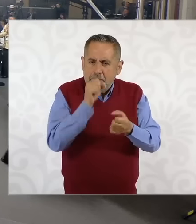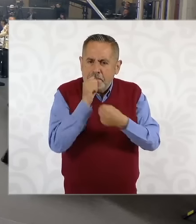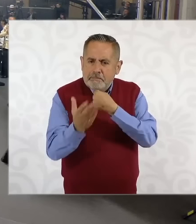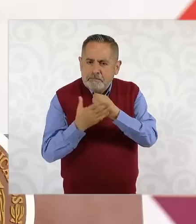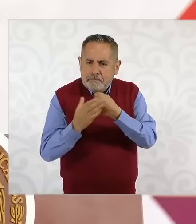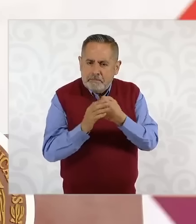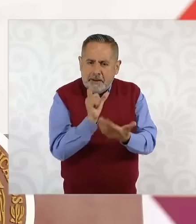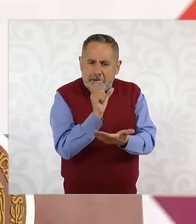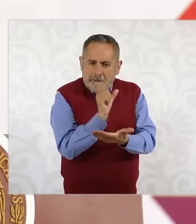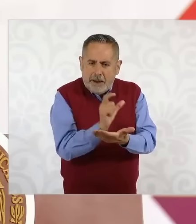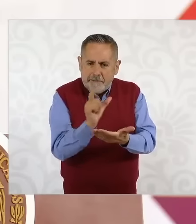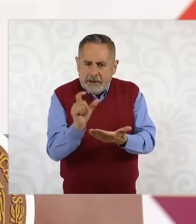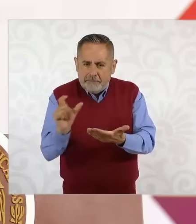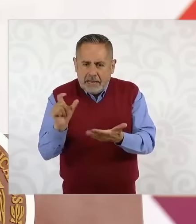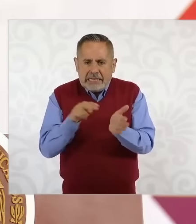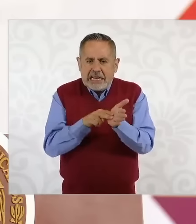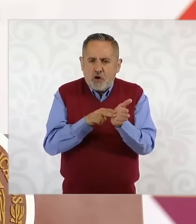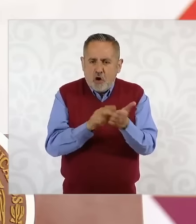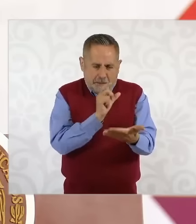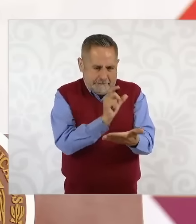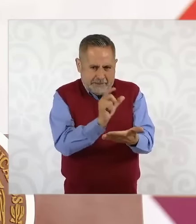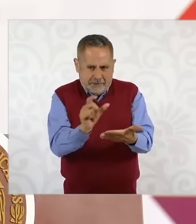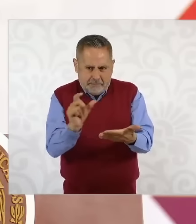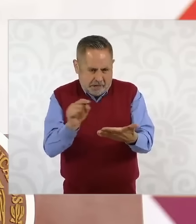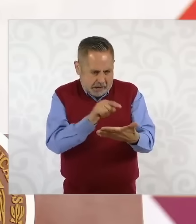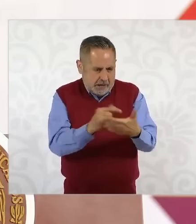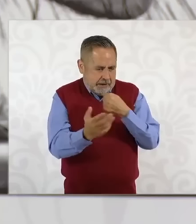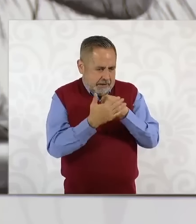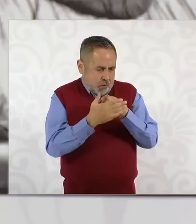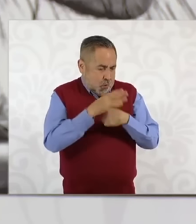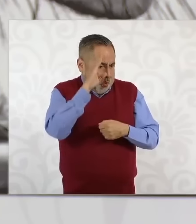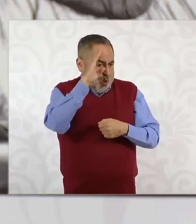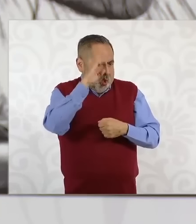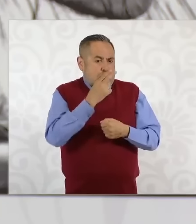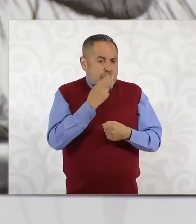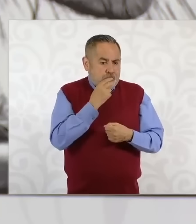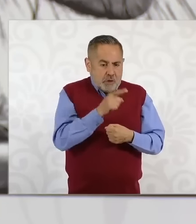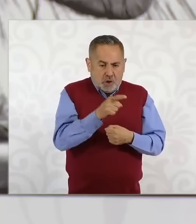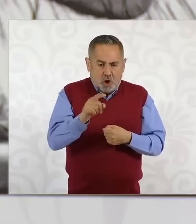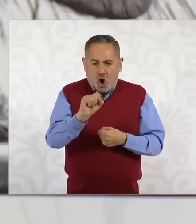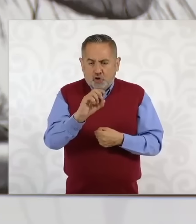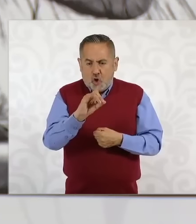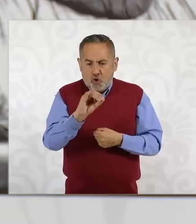para informar de si era excesivo en azúcares o en cuánto había exceso en cada producto. Eso existe.